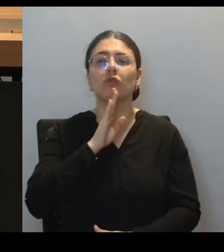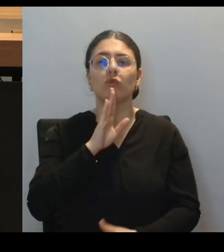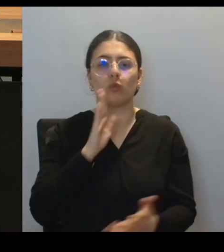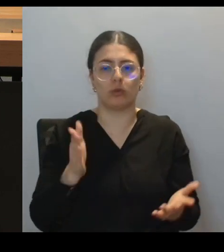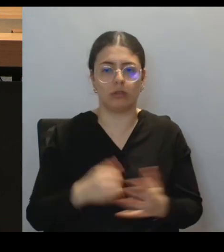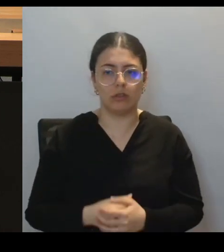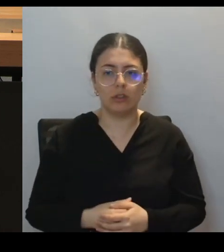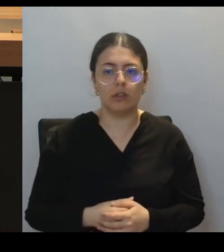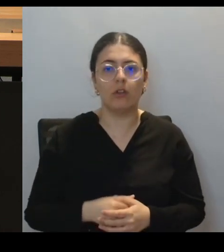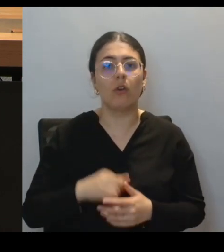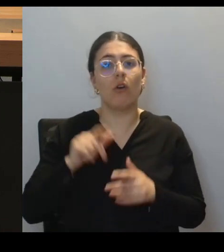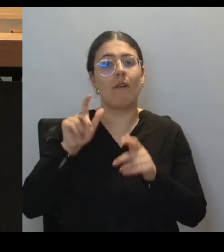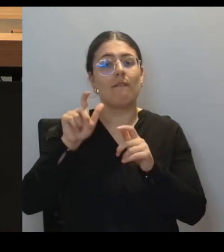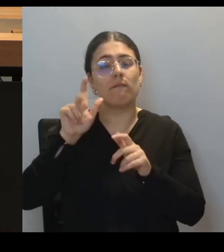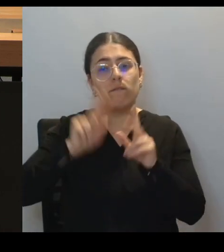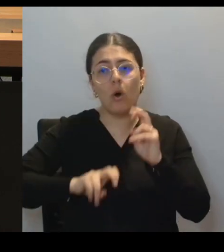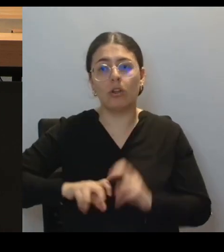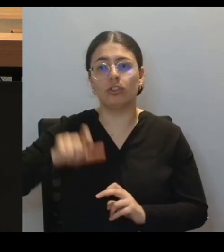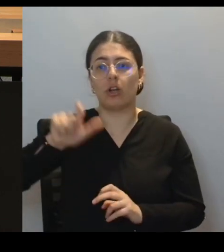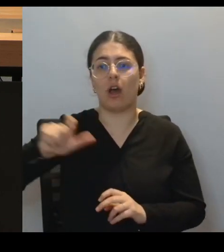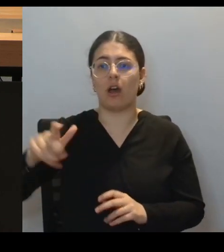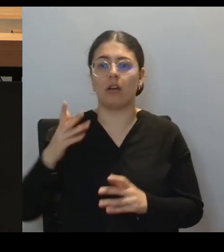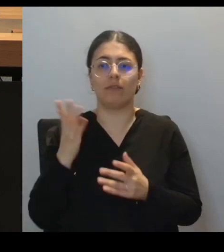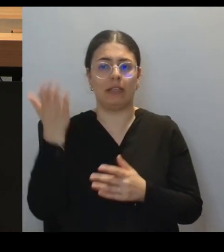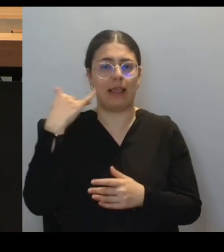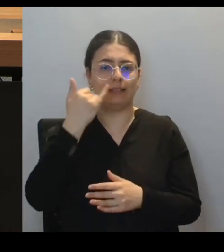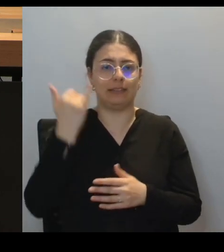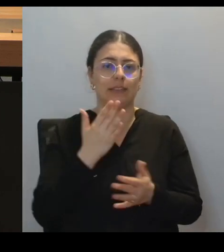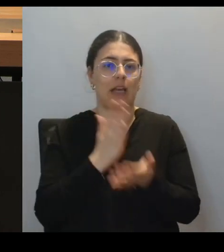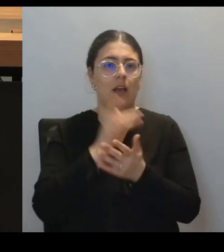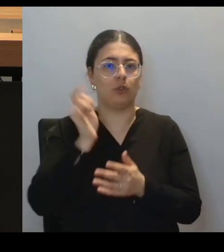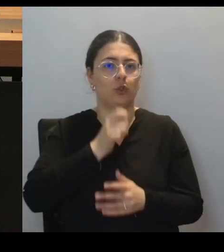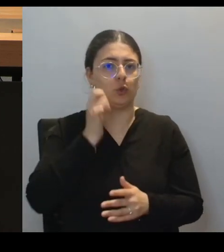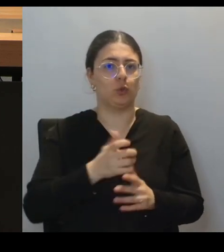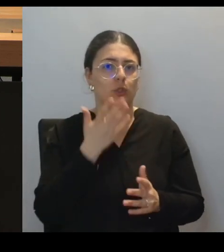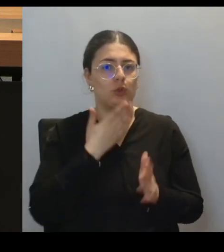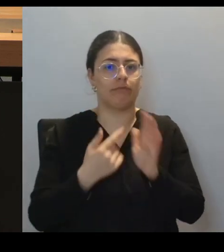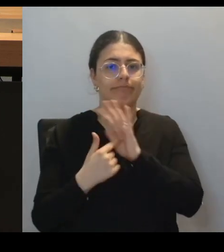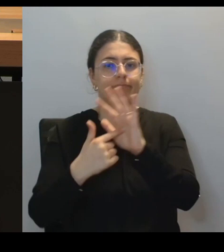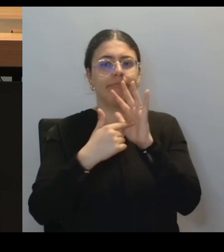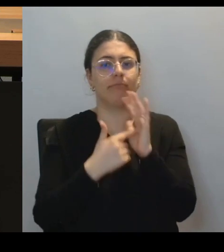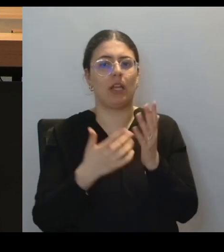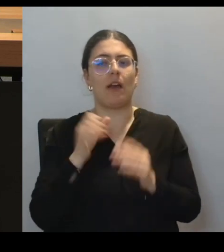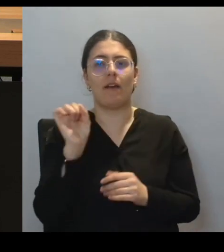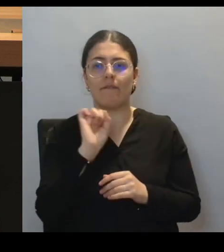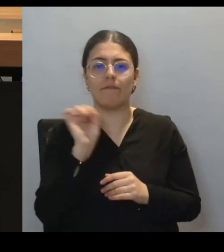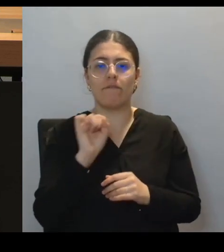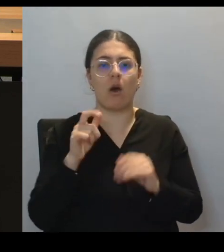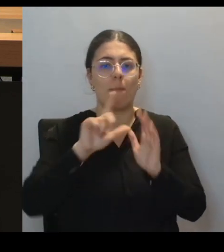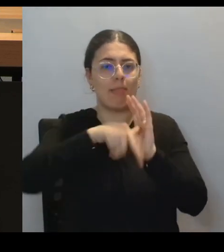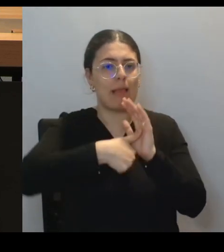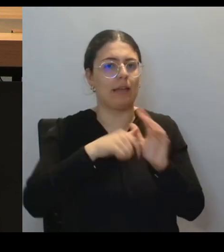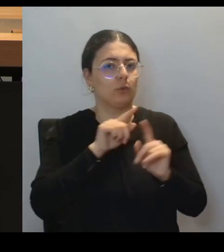bereitgestellt, warum Leistungen nicht in Anspruch genommen werden. Und die Hauptgründe waren schlichtes Nichtwissen zu großer